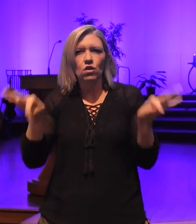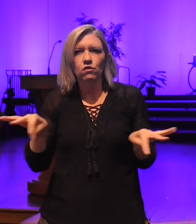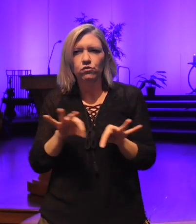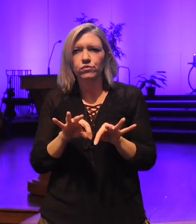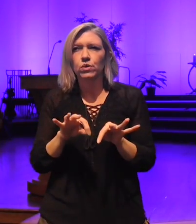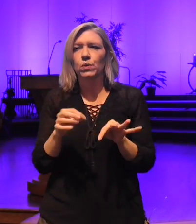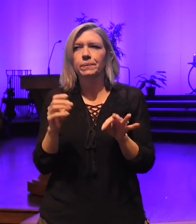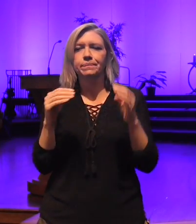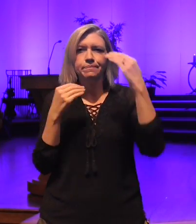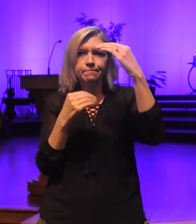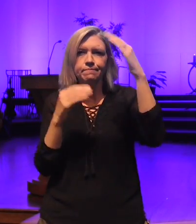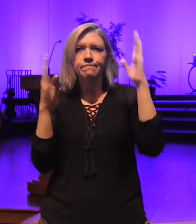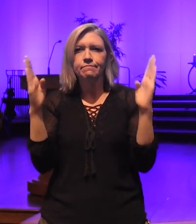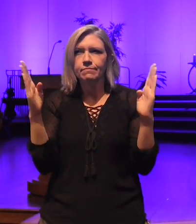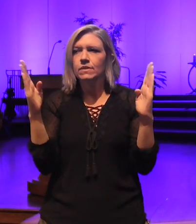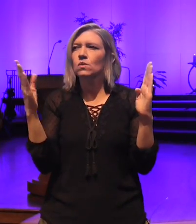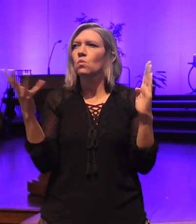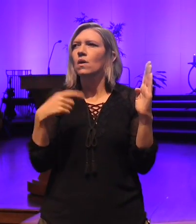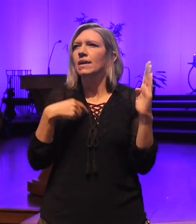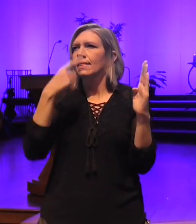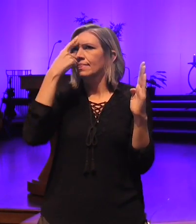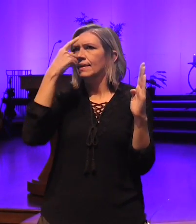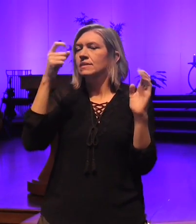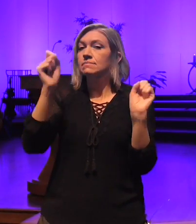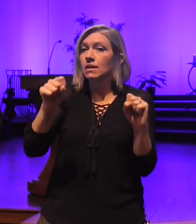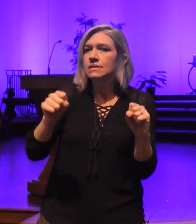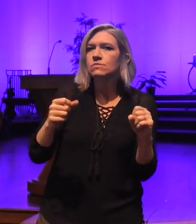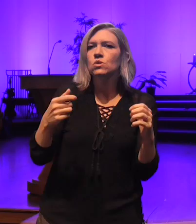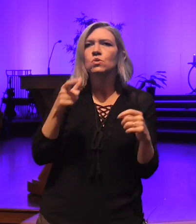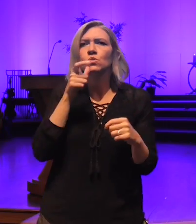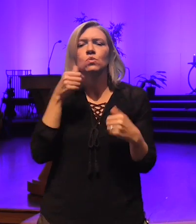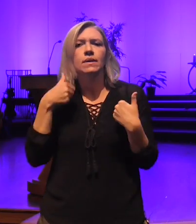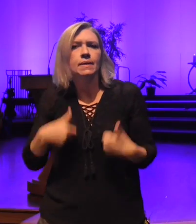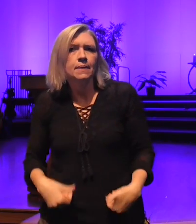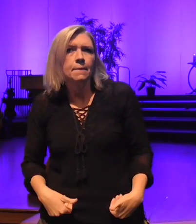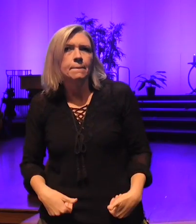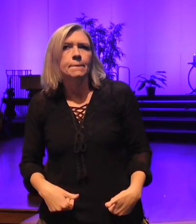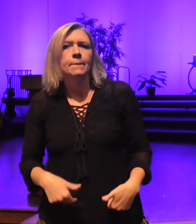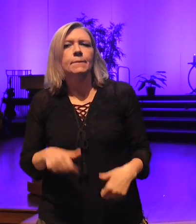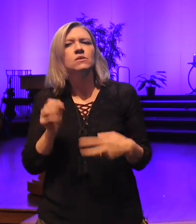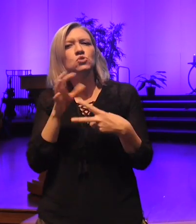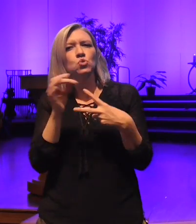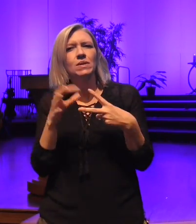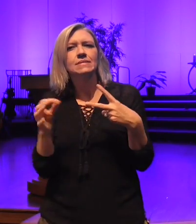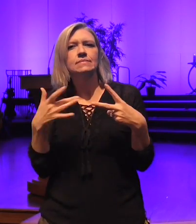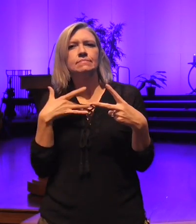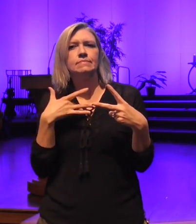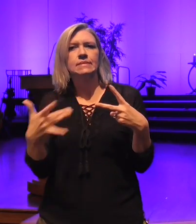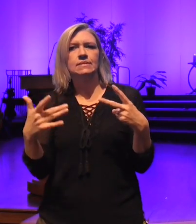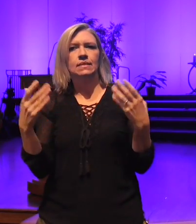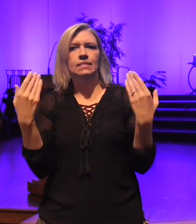creemos que somos y nuestras elecciones tienden a estar limitadas dentro del alcance de ese marco